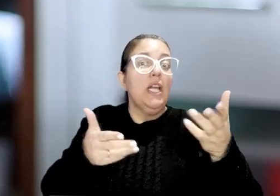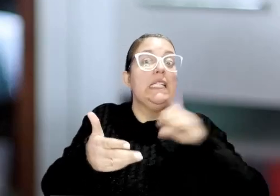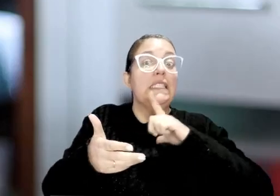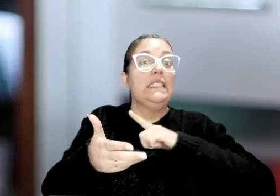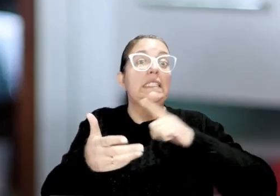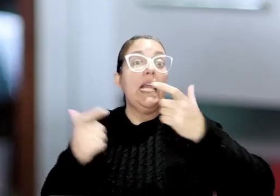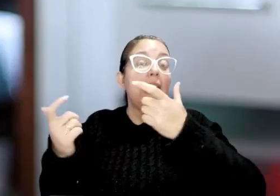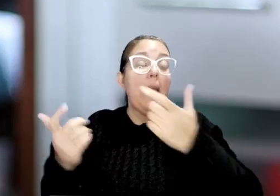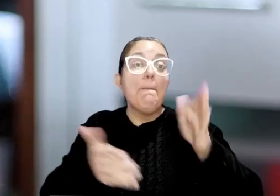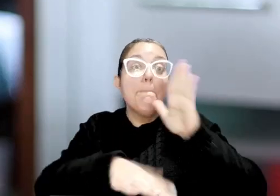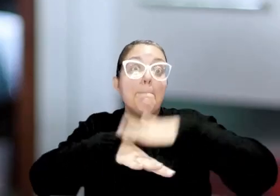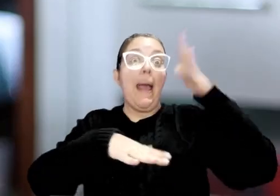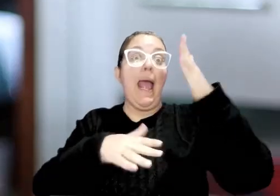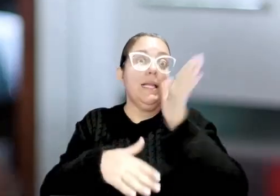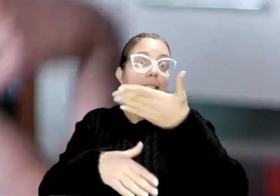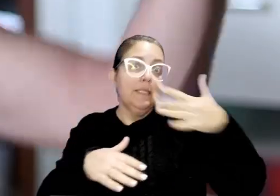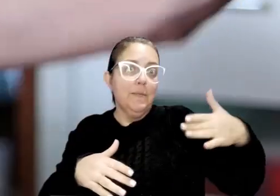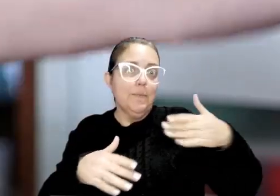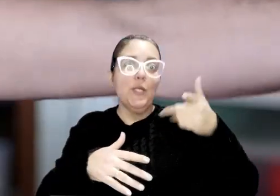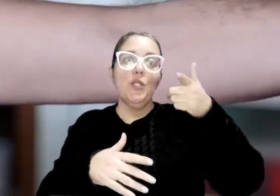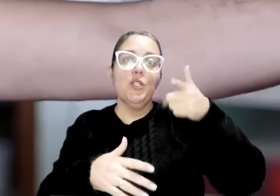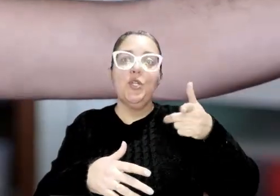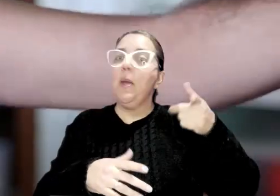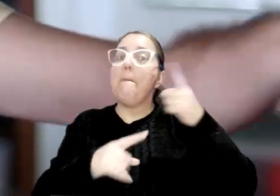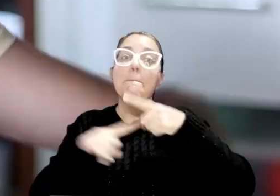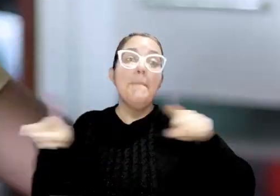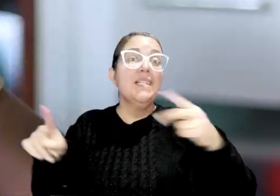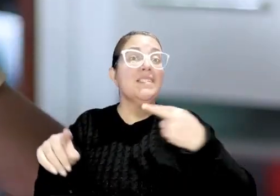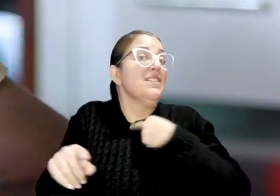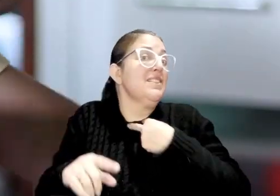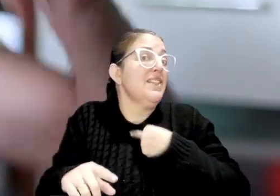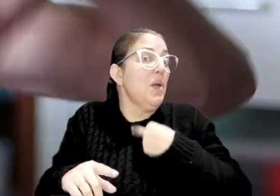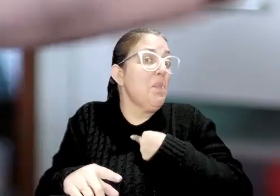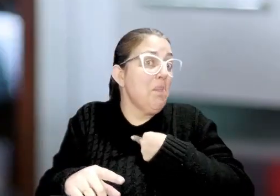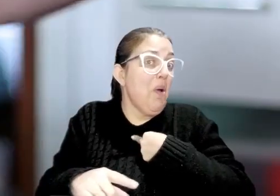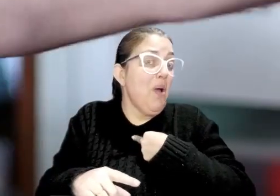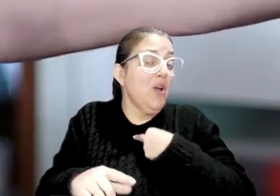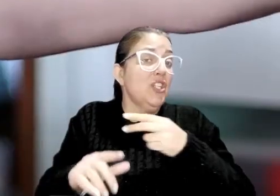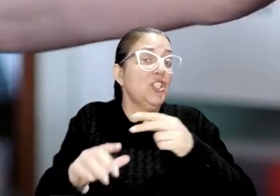podendo pescar por ali e tem que ir um pouco mais longe né além dos 500 m tem que gastar